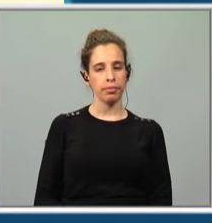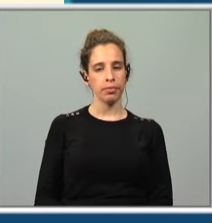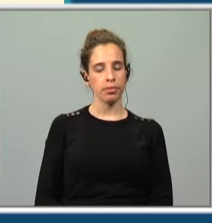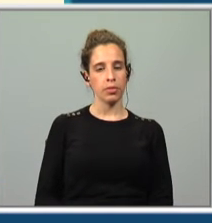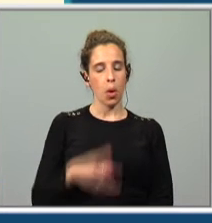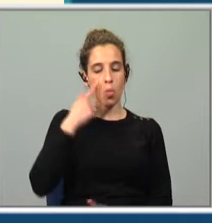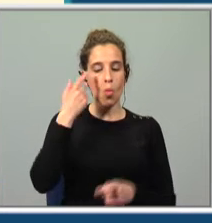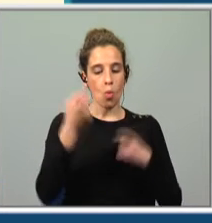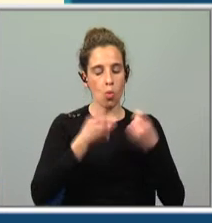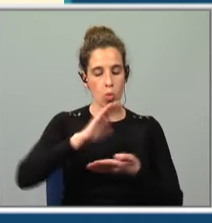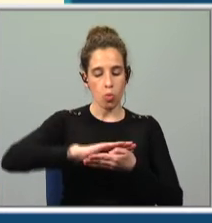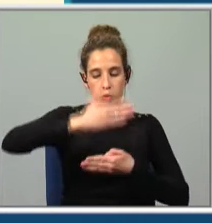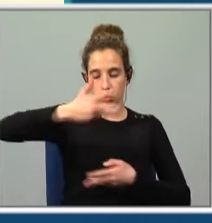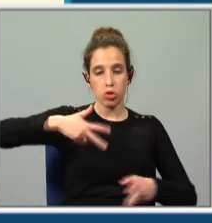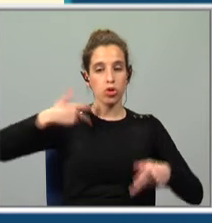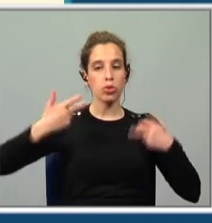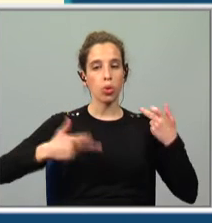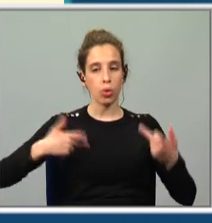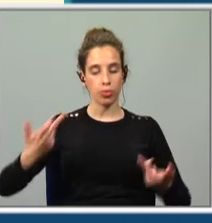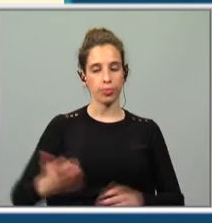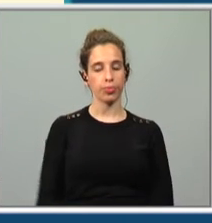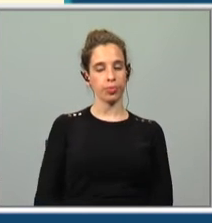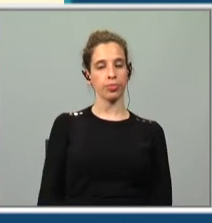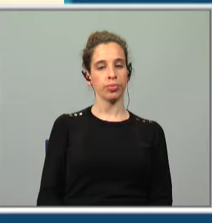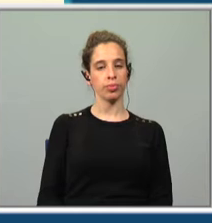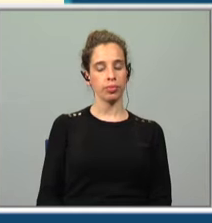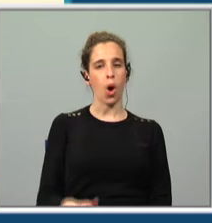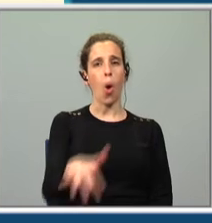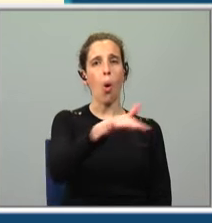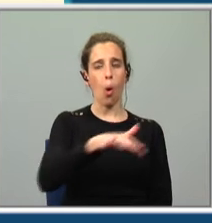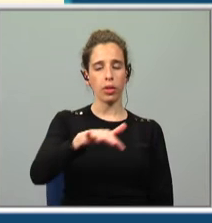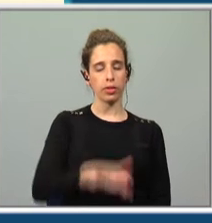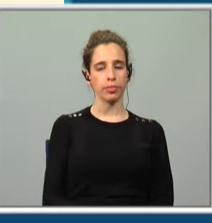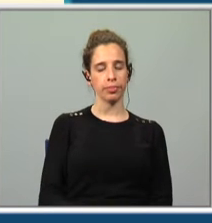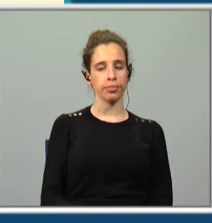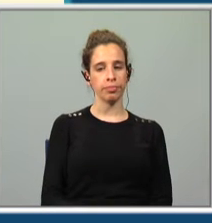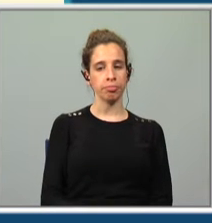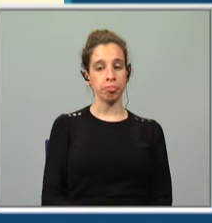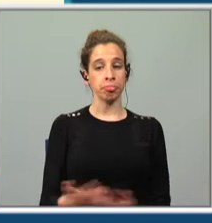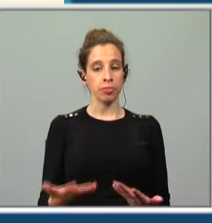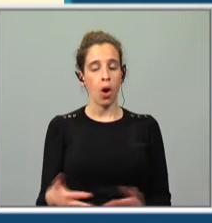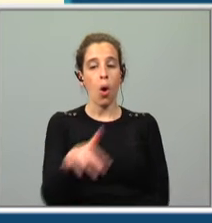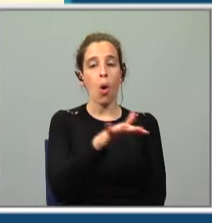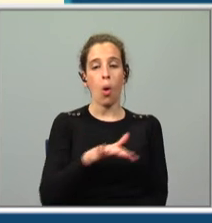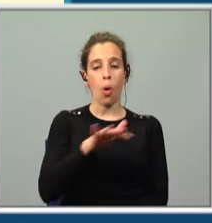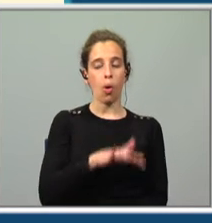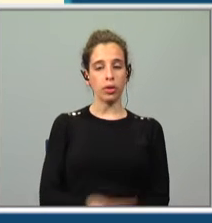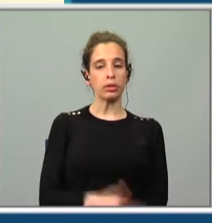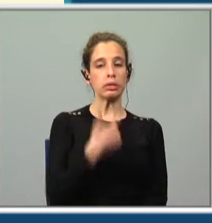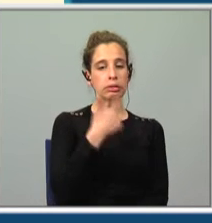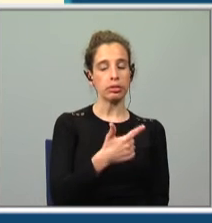é procurar um tesouro a ponte Olha o onde que nos é indicado e 是尋找寶藏橋 看看我們被告知的地方